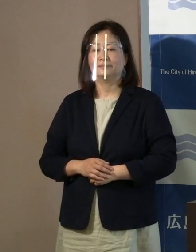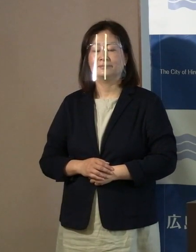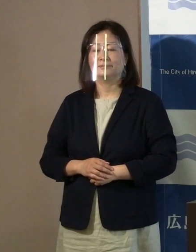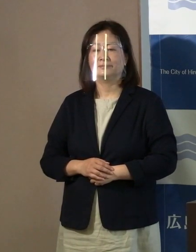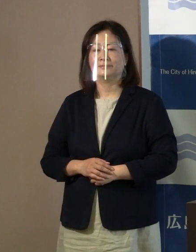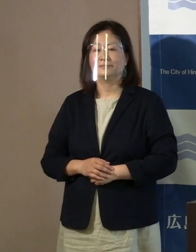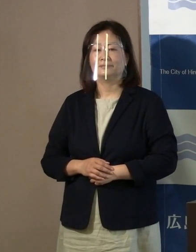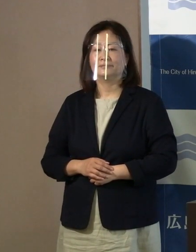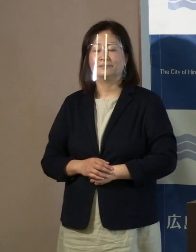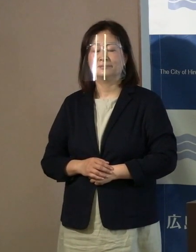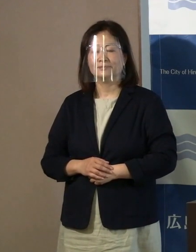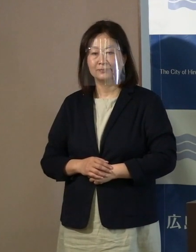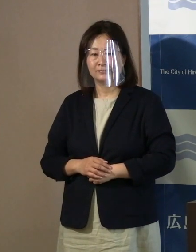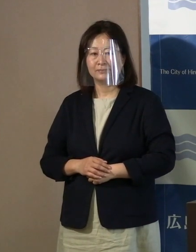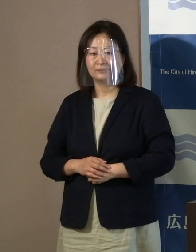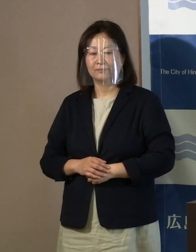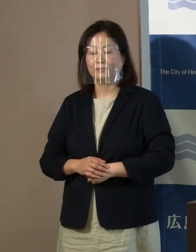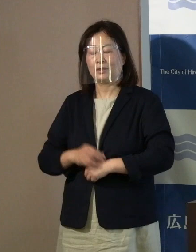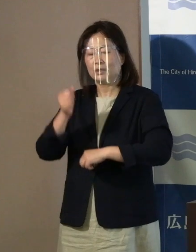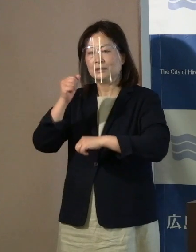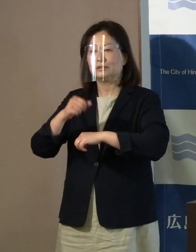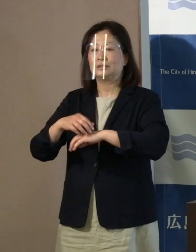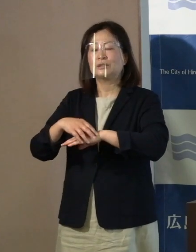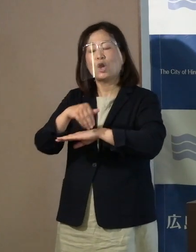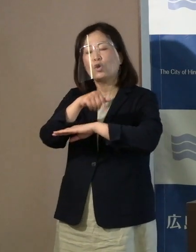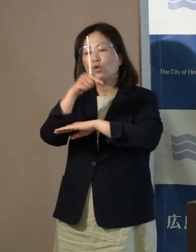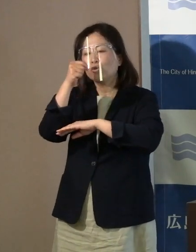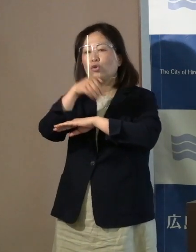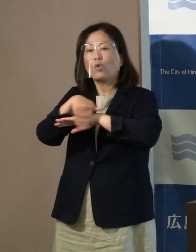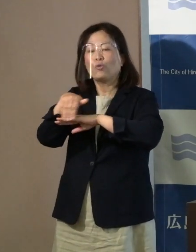そうした中で､当初予定しておりました､ 接種率7割という､